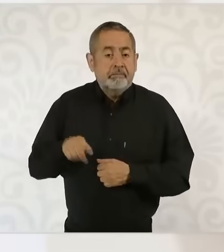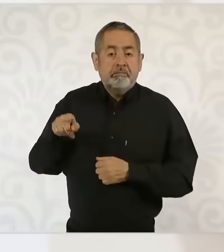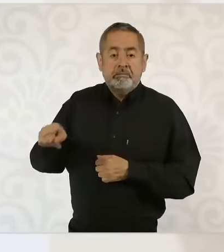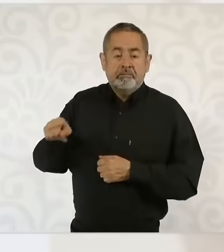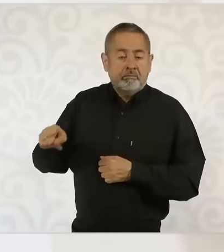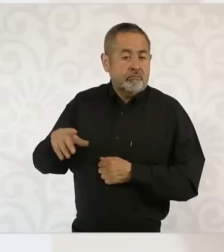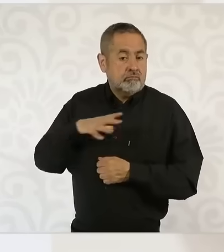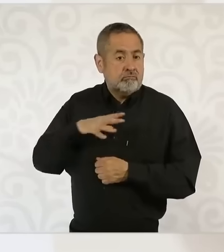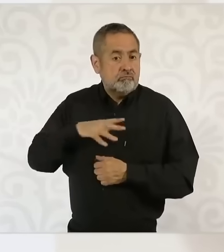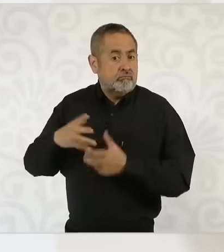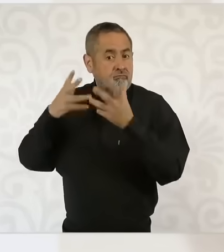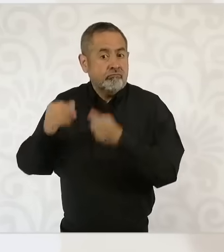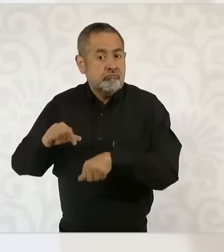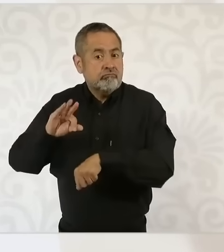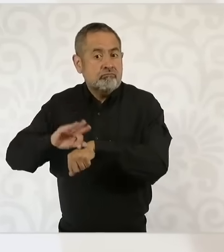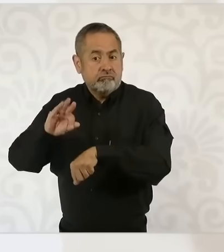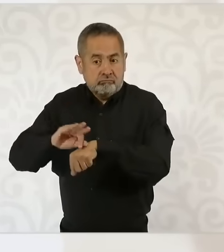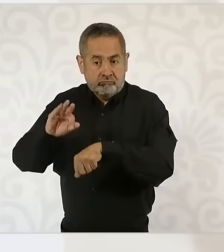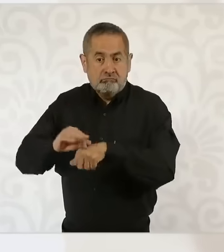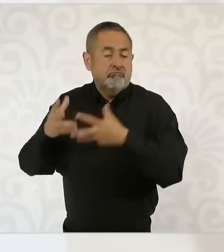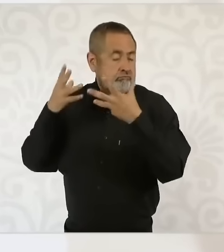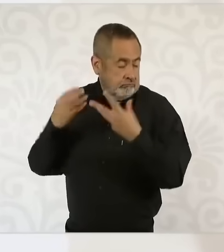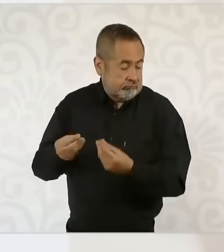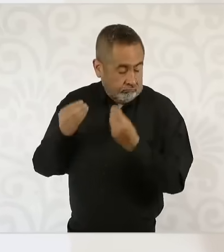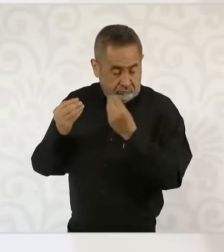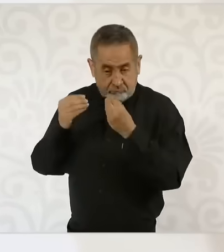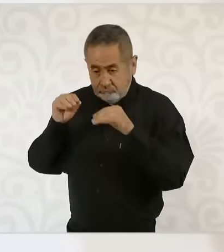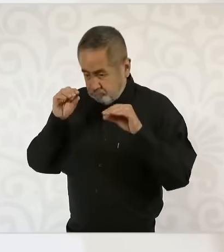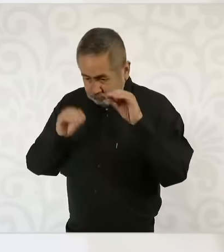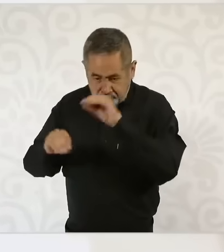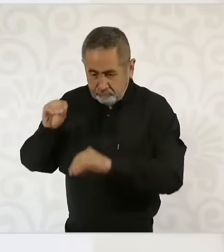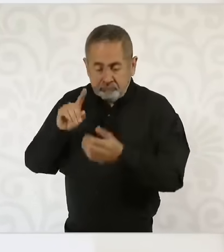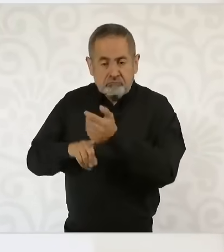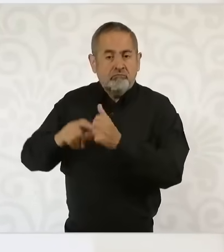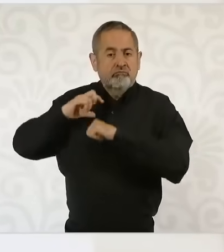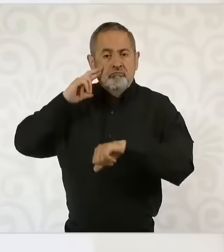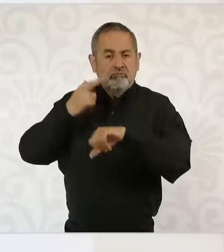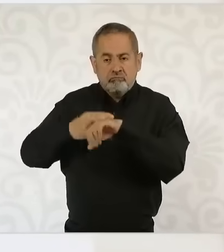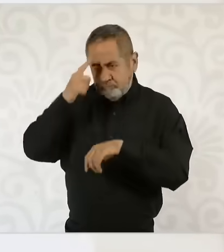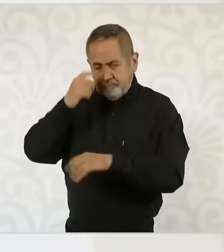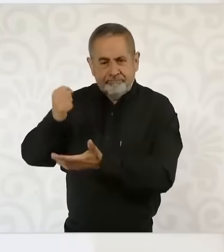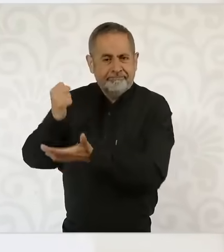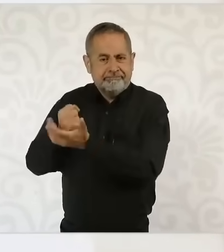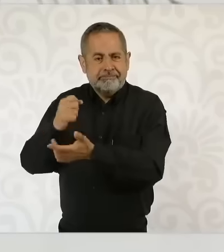industria farmacéutica muy importante y tienen su agencia sanitaria. Nosotros tenemos la COFEPRIS,